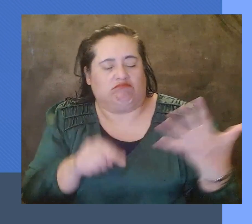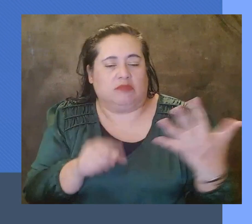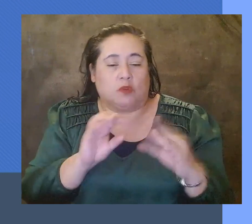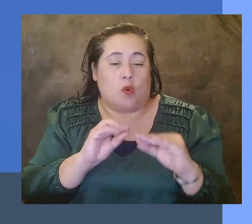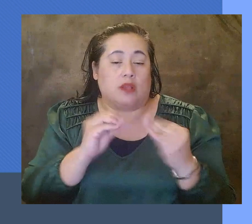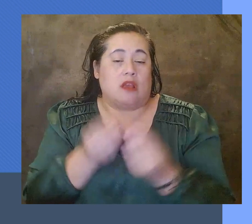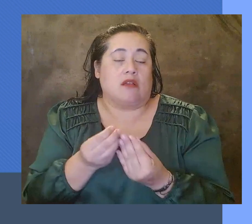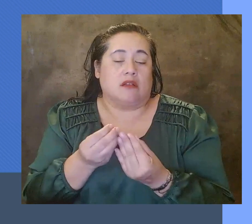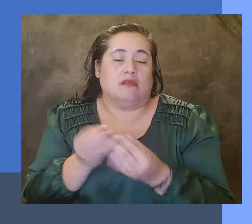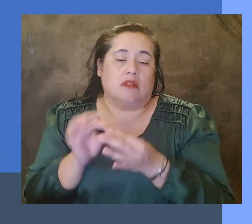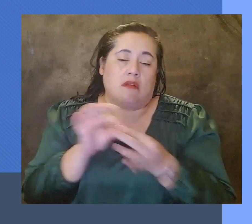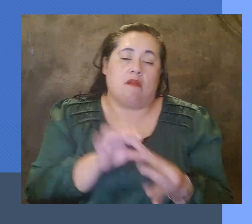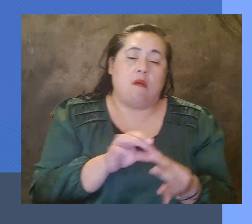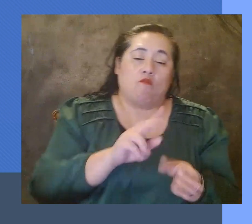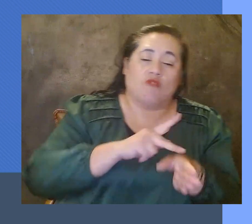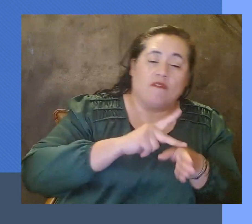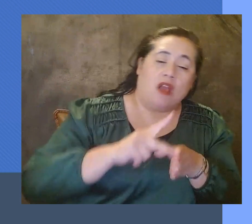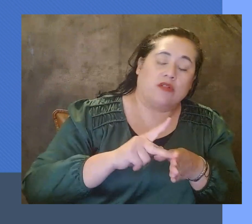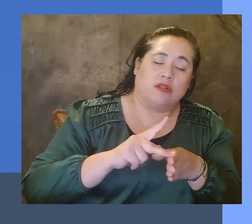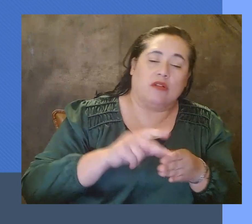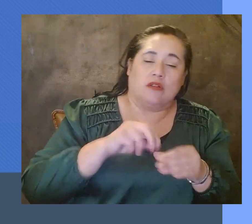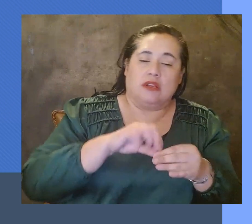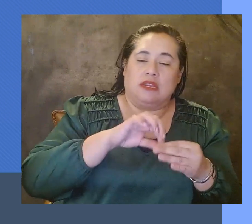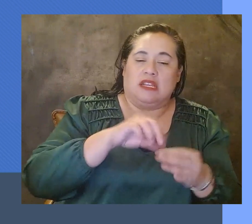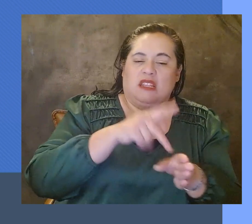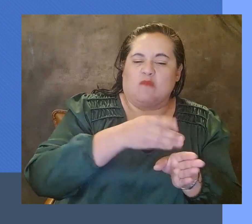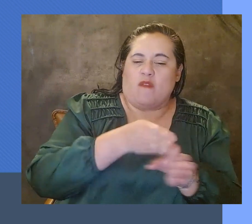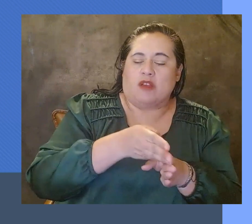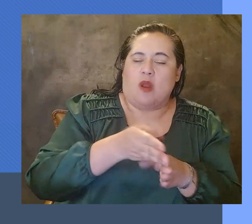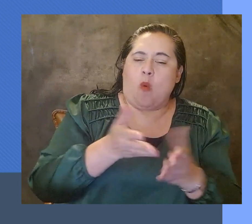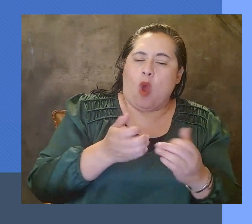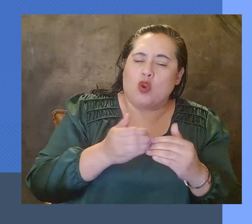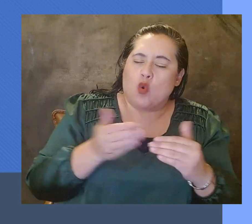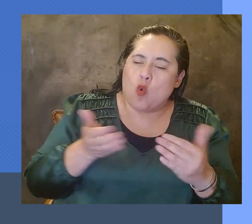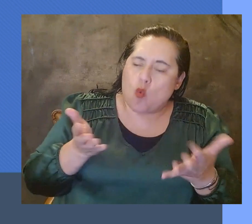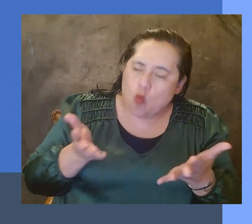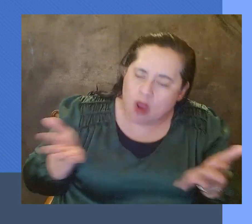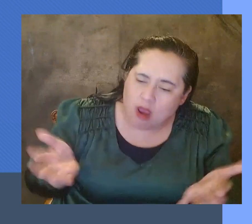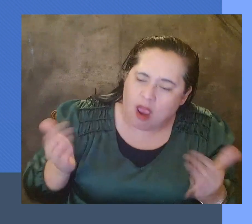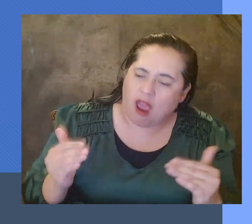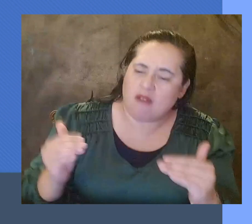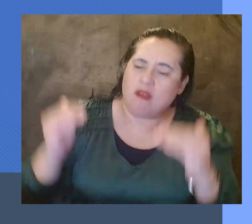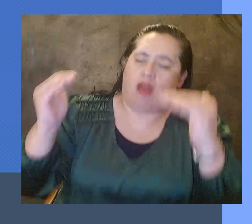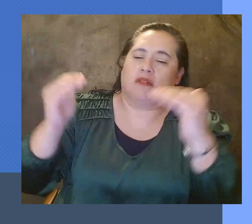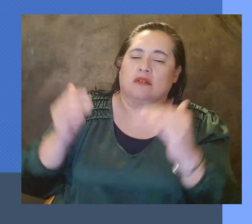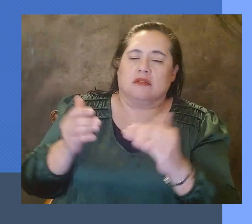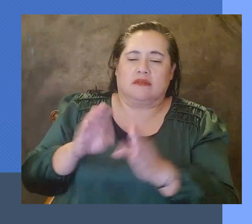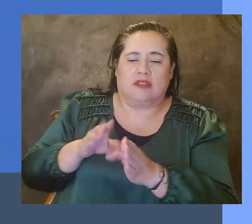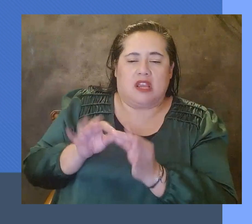profesionales en el campo que buscan avanzar al ... campo de interpretación.